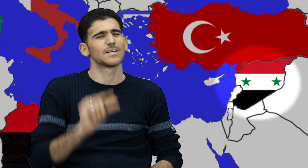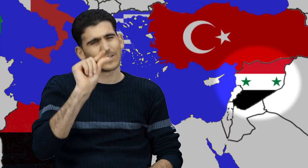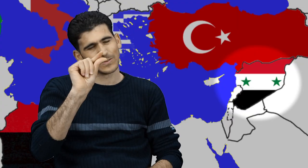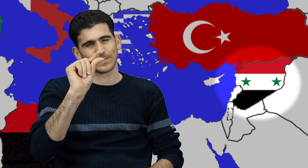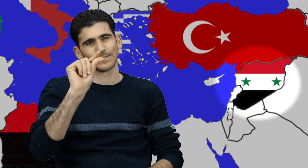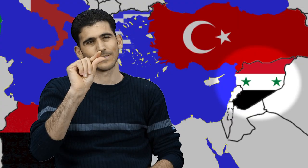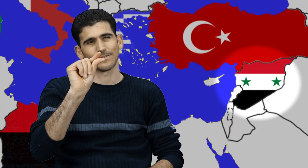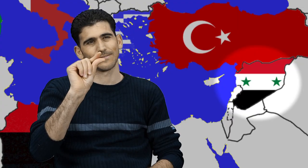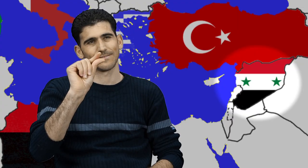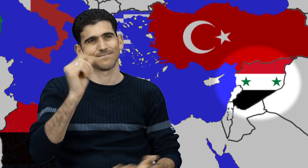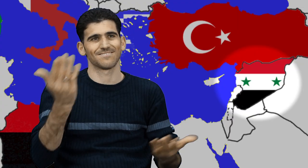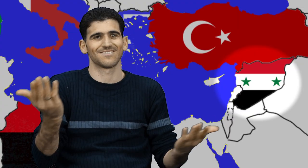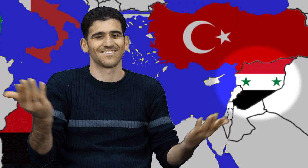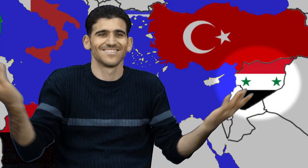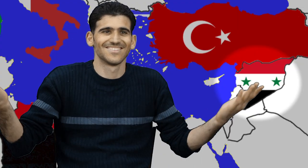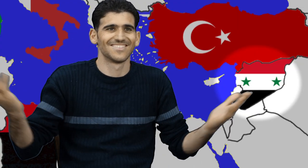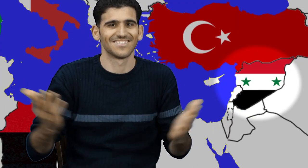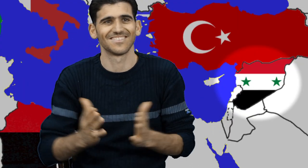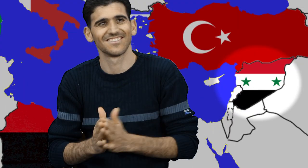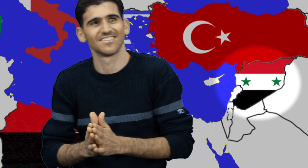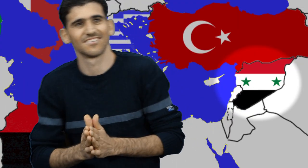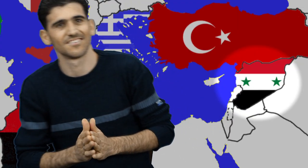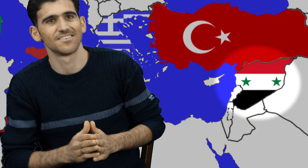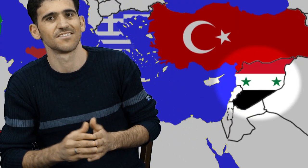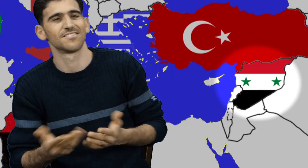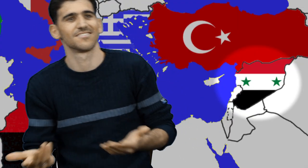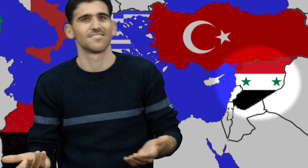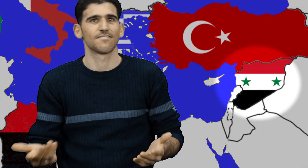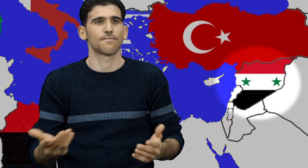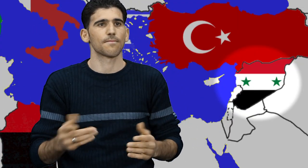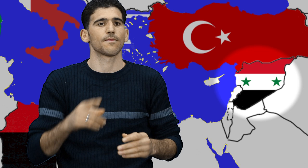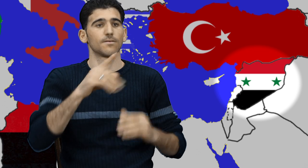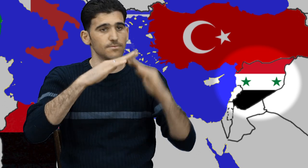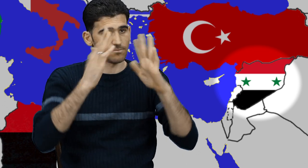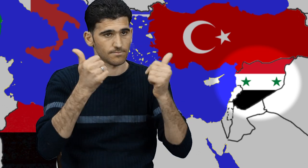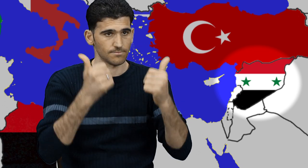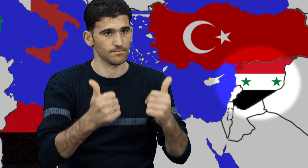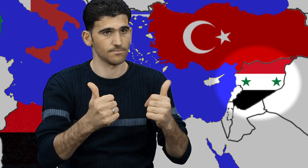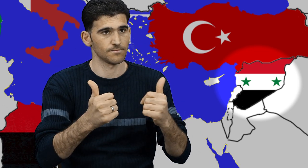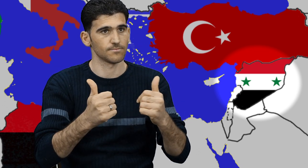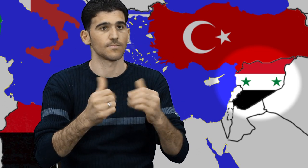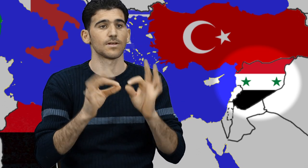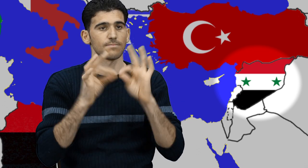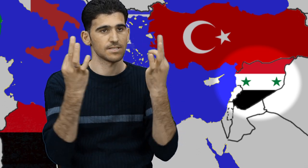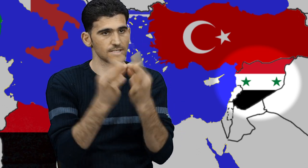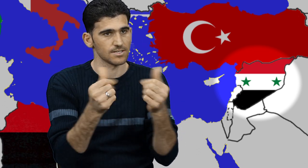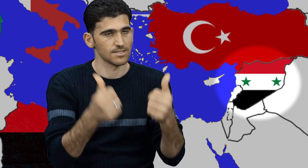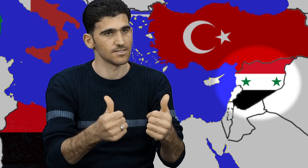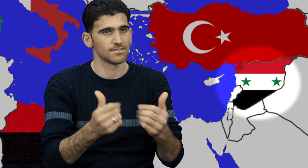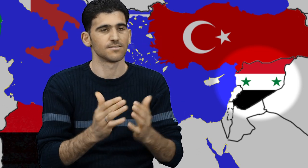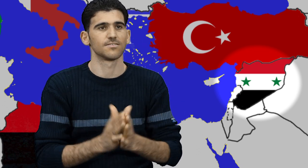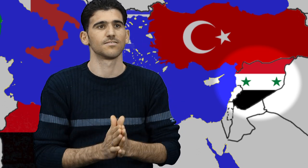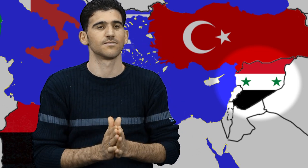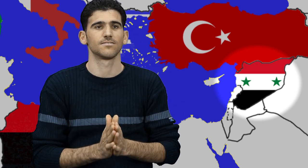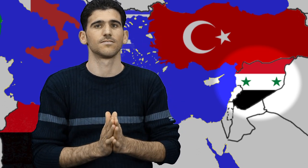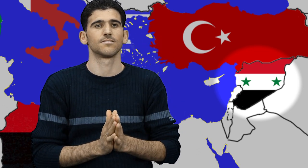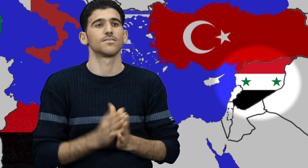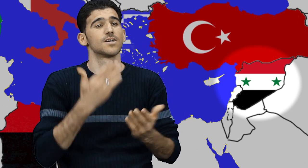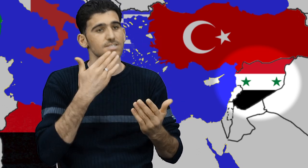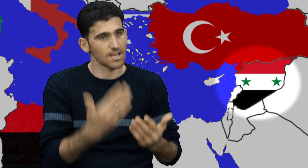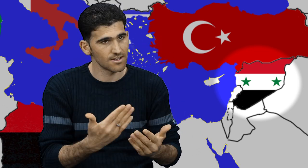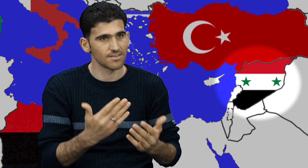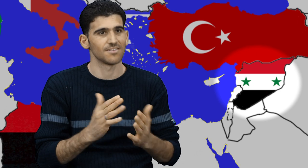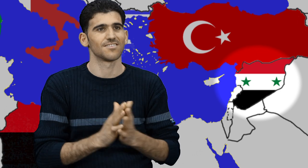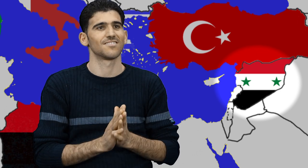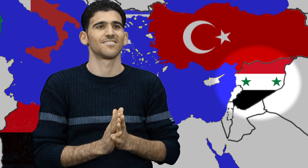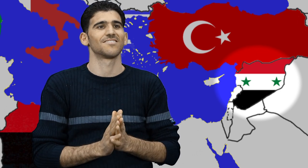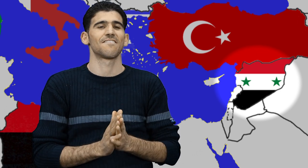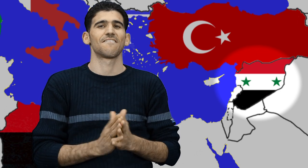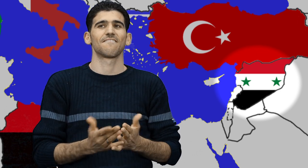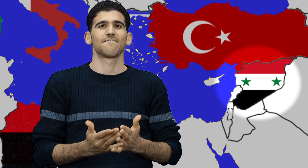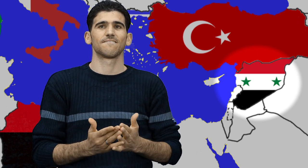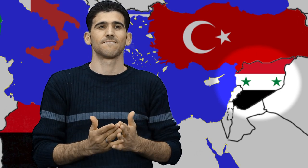Ich kann schon ein wenig DGS. "Daheim ist alles gut", "Familie gehts gut", "Danke"